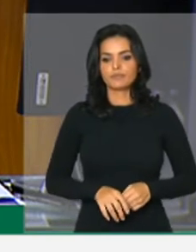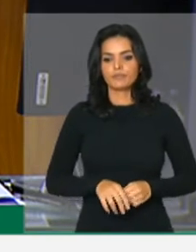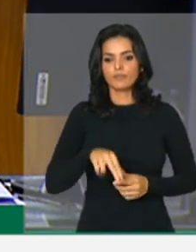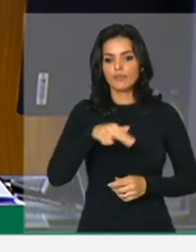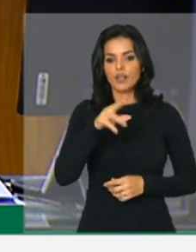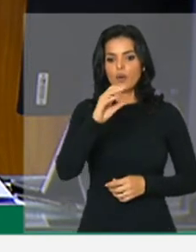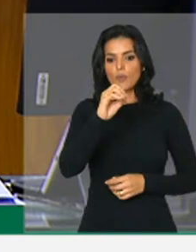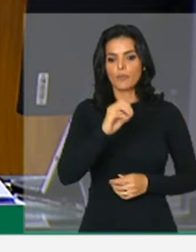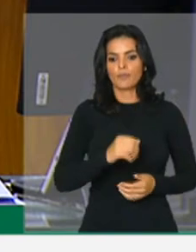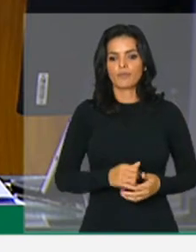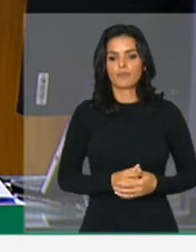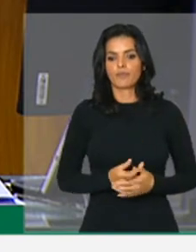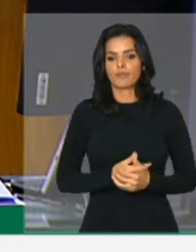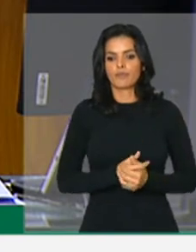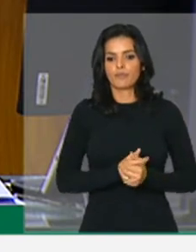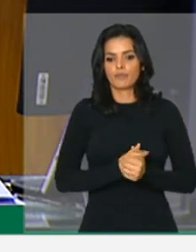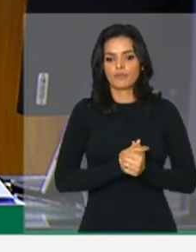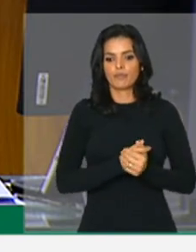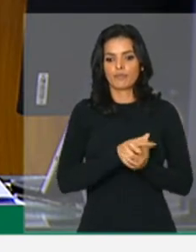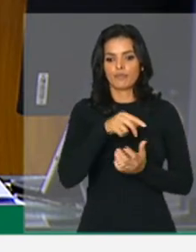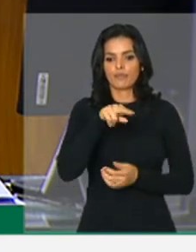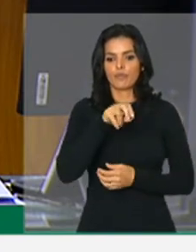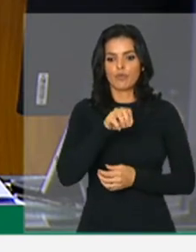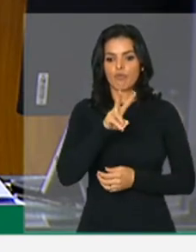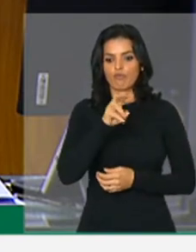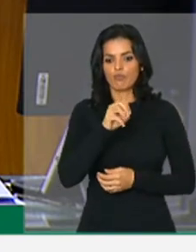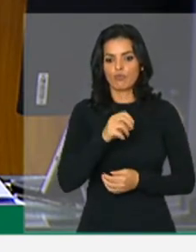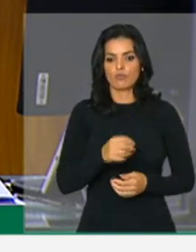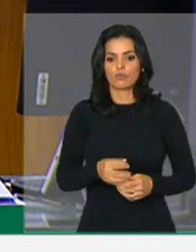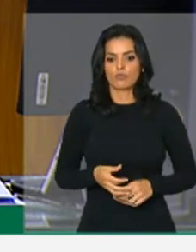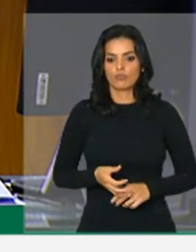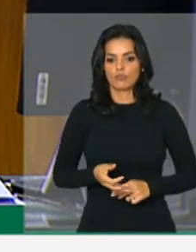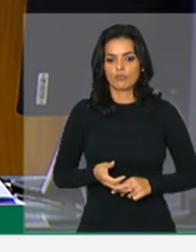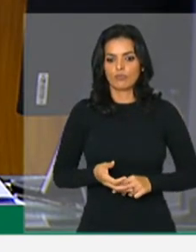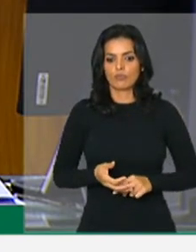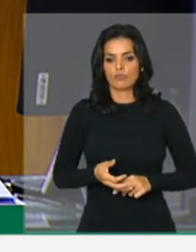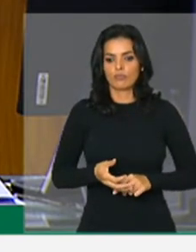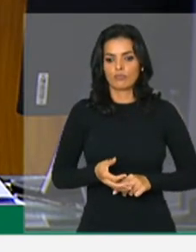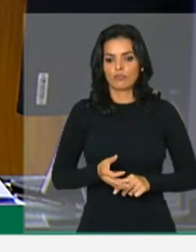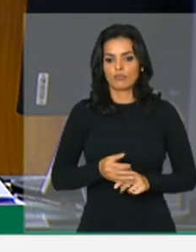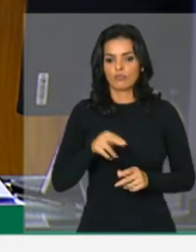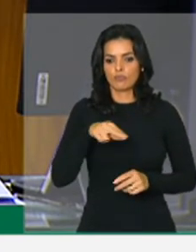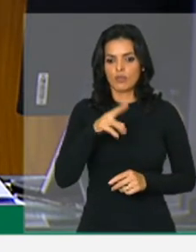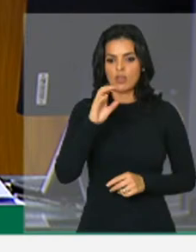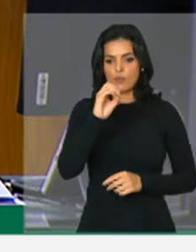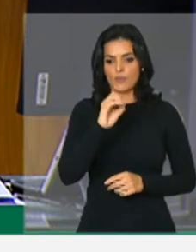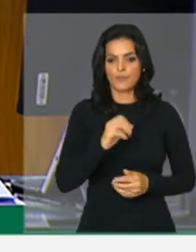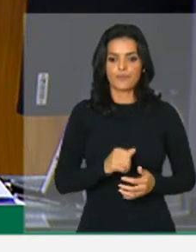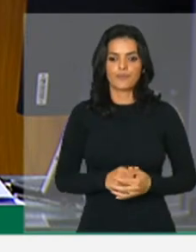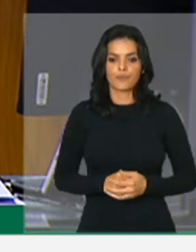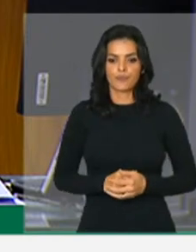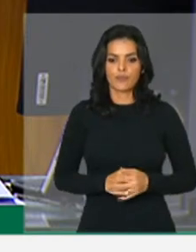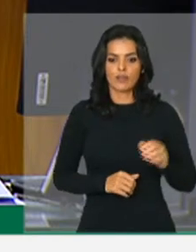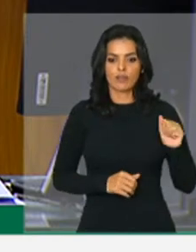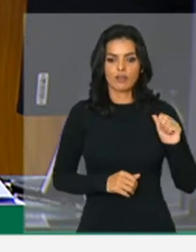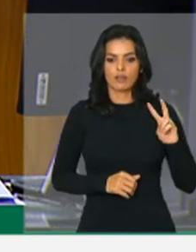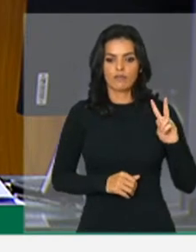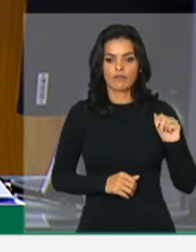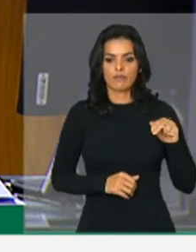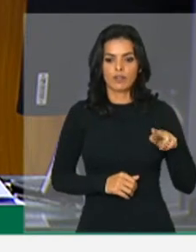APROVEITAR ESSE TEMPO PARA SAUDAR OS TRABALHADORES DA CAIXA ECONÔMICA FEDERAL QUE HOJE FIZERAM UM DIA NACIONAL DE PARALISAÇÃO EM DEFESA DA